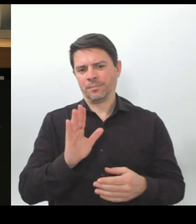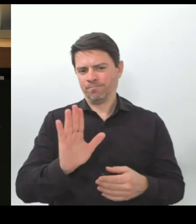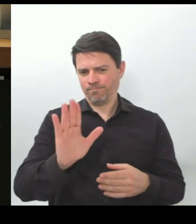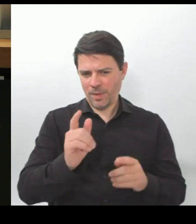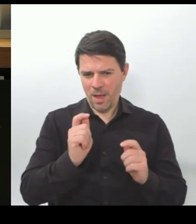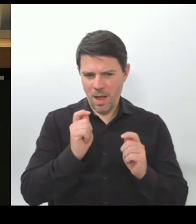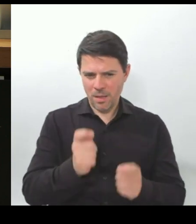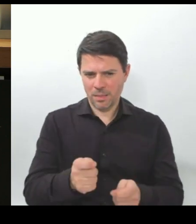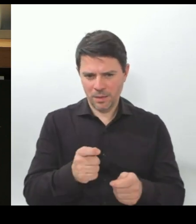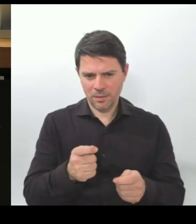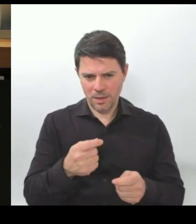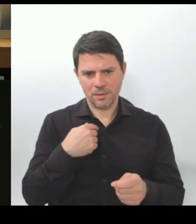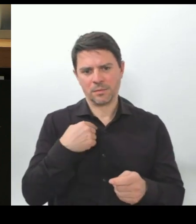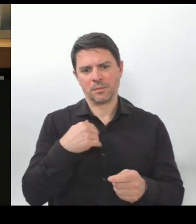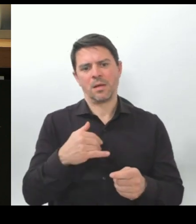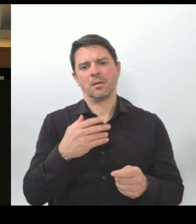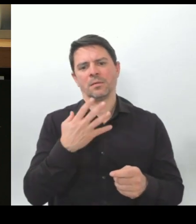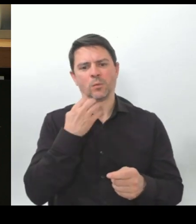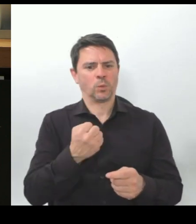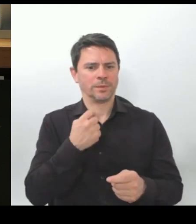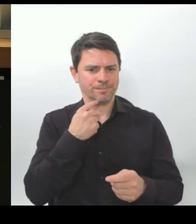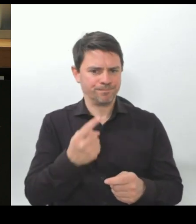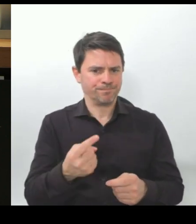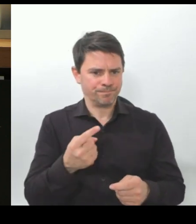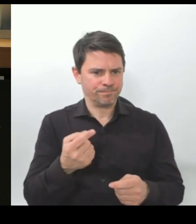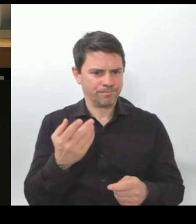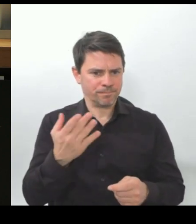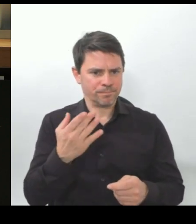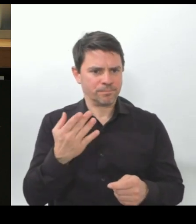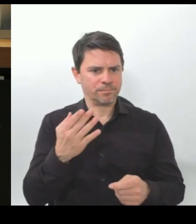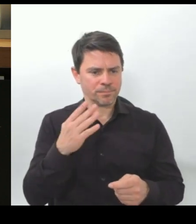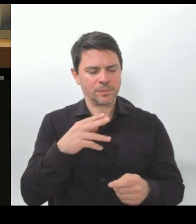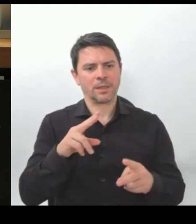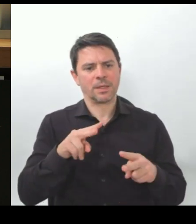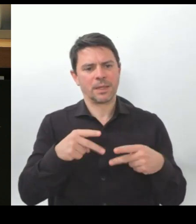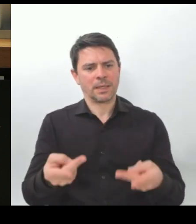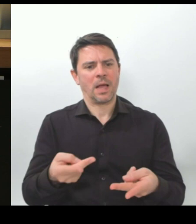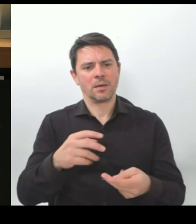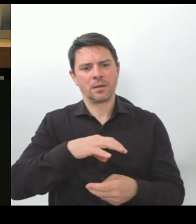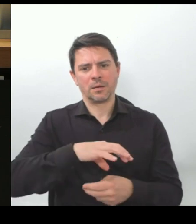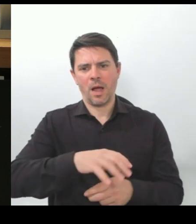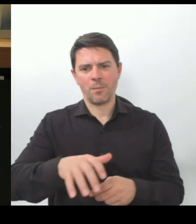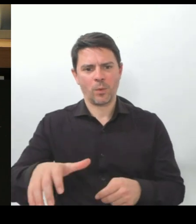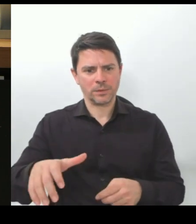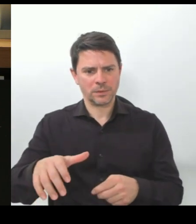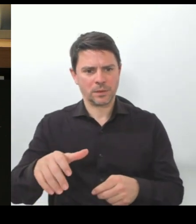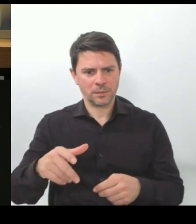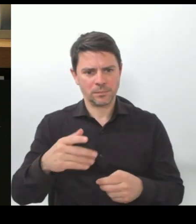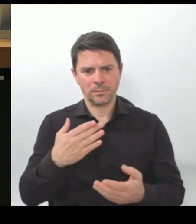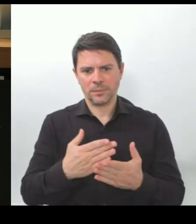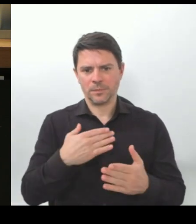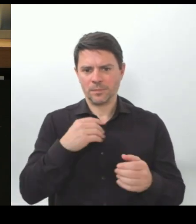kaum überraschend, dass wir als FDP Fraktion eine Rekommunalisierung oder Verstaatlichung der Energienetze ablehnen.(Zwischen)